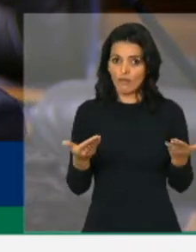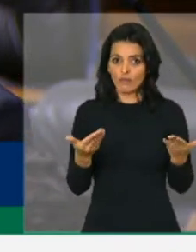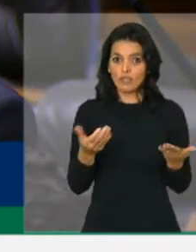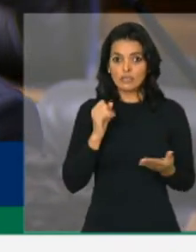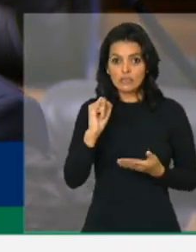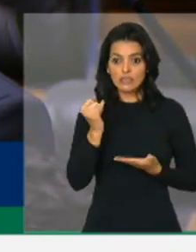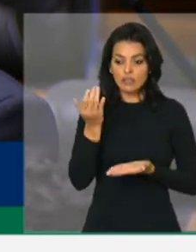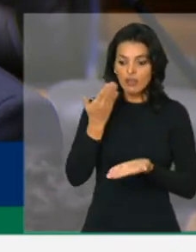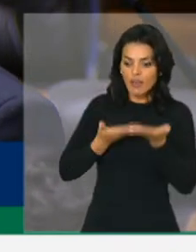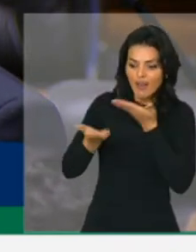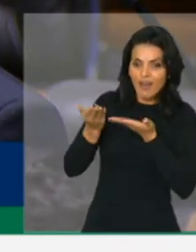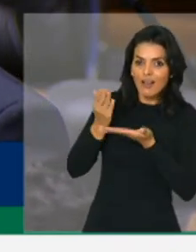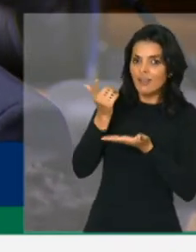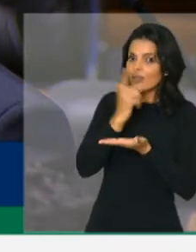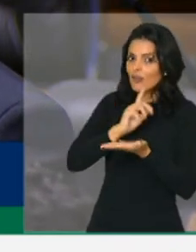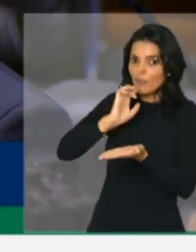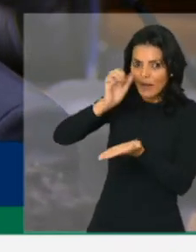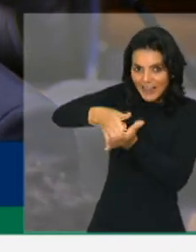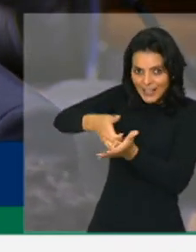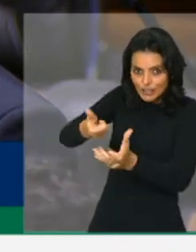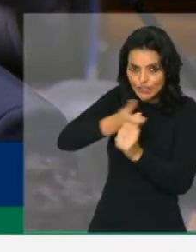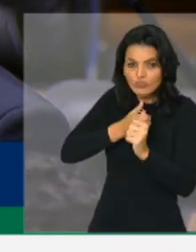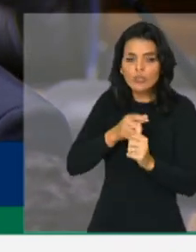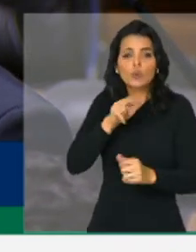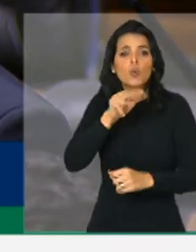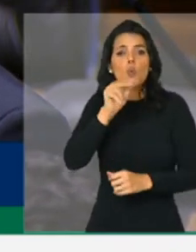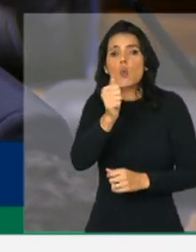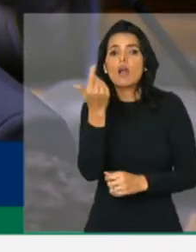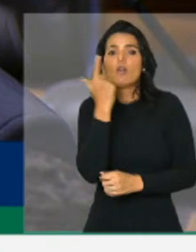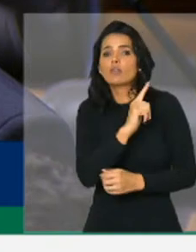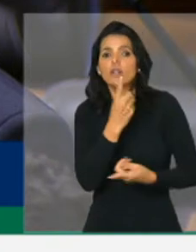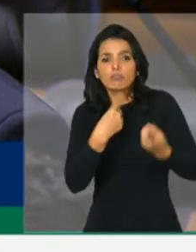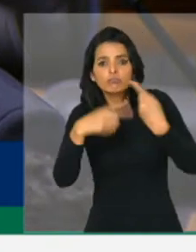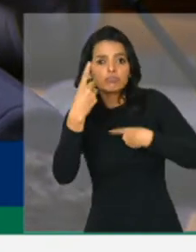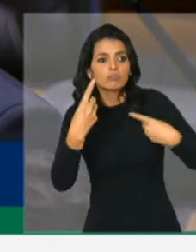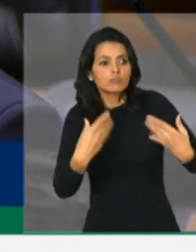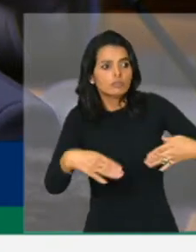ORIENTA O PSB? PSDB NÃO, COMO ORIENTA O PSB? COMO ORIENTA O